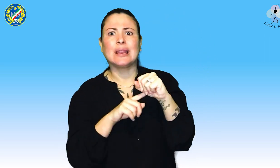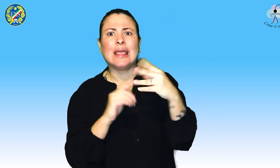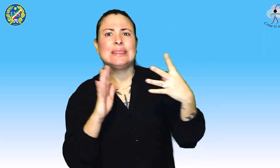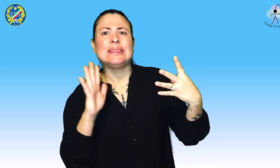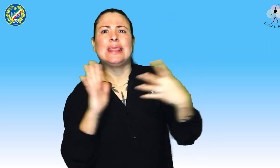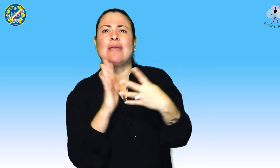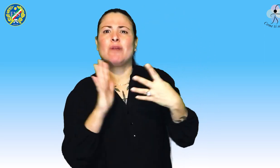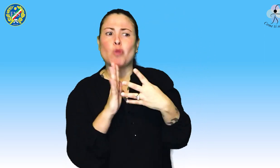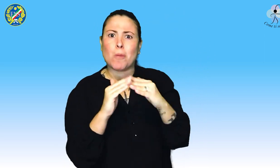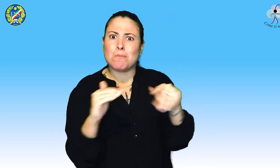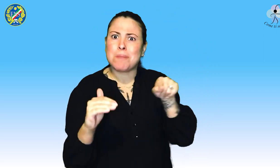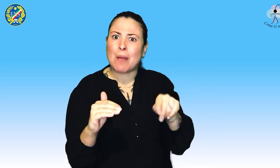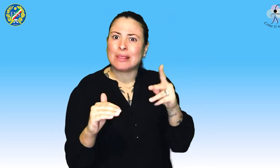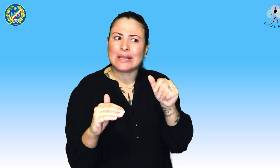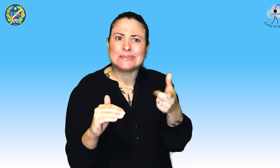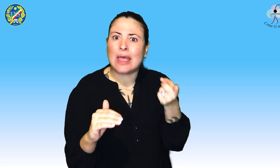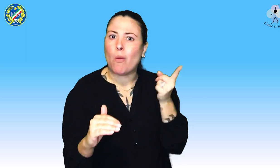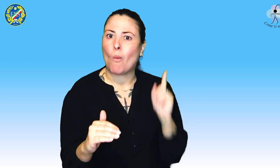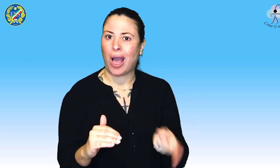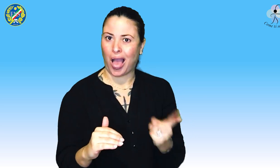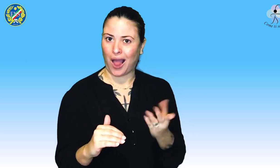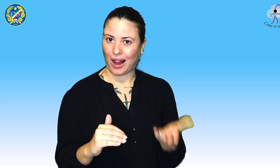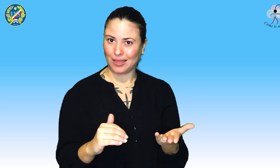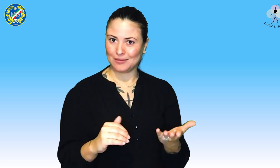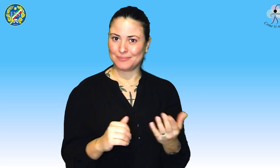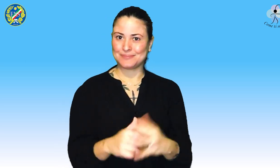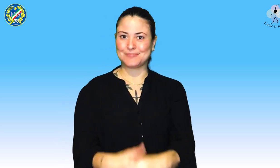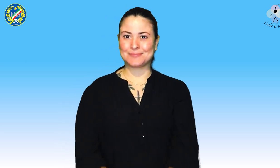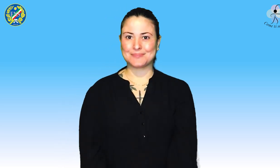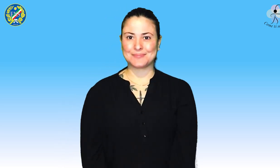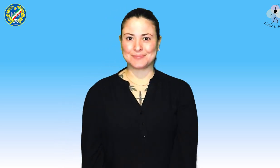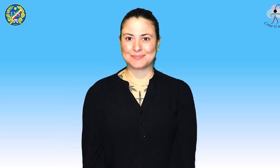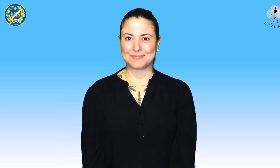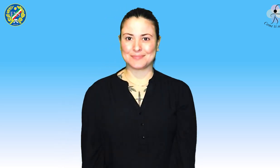quali siano le difficoltà incontrate dai bambini con DSA,